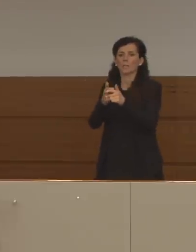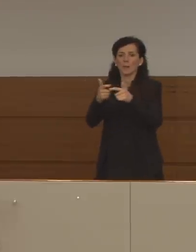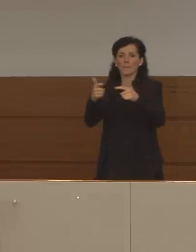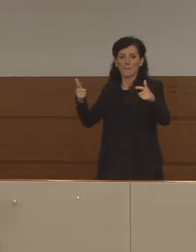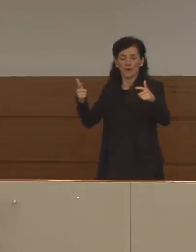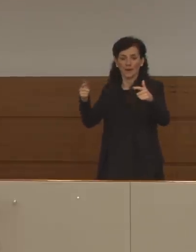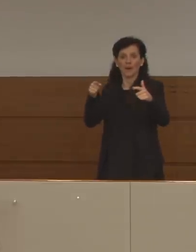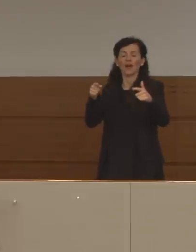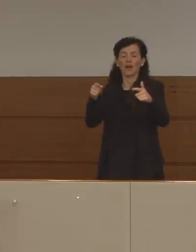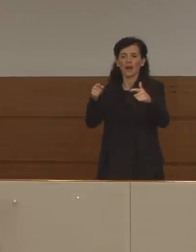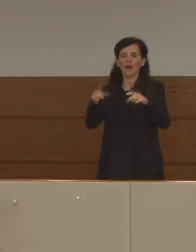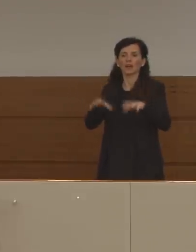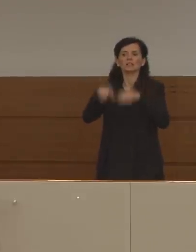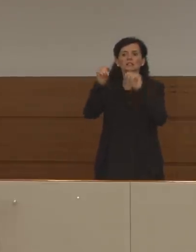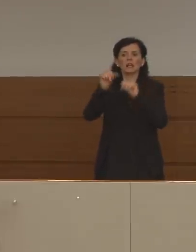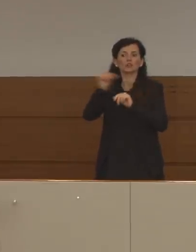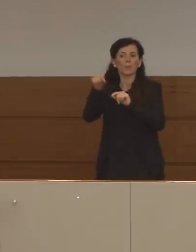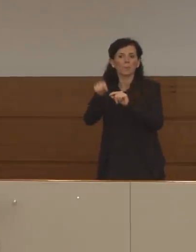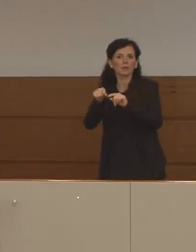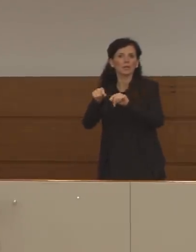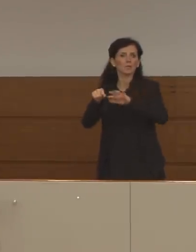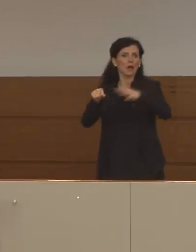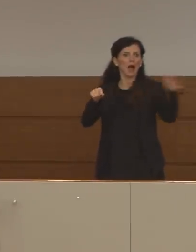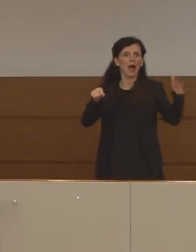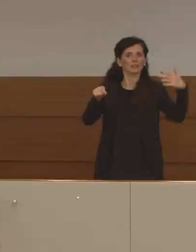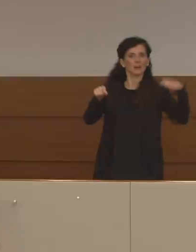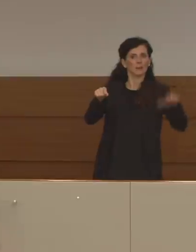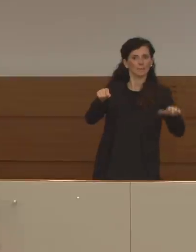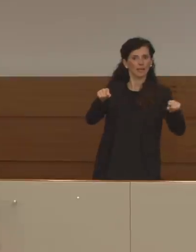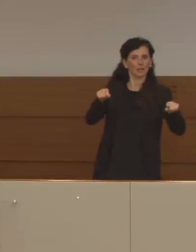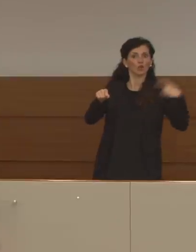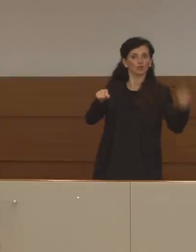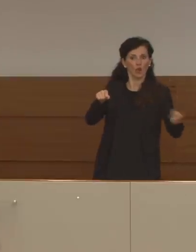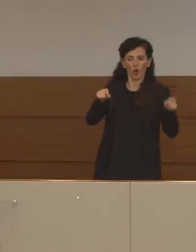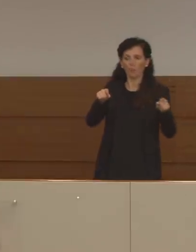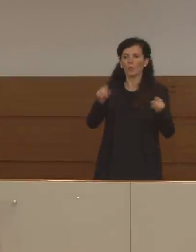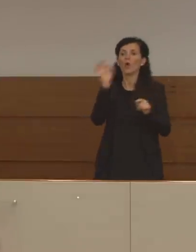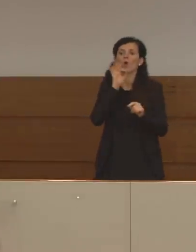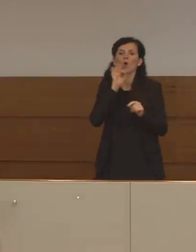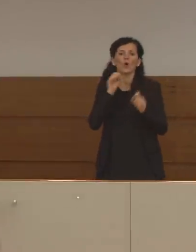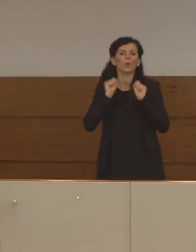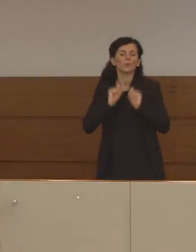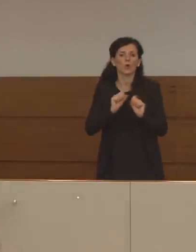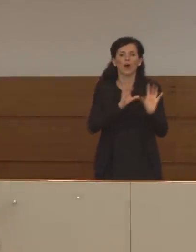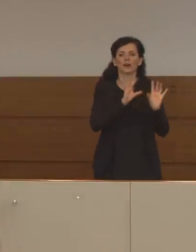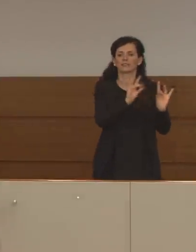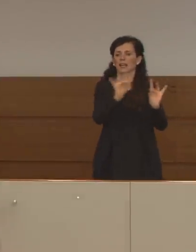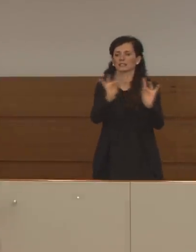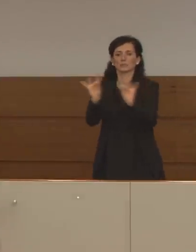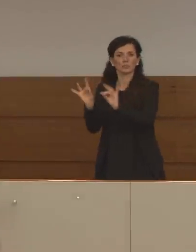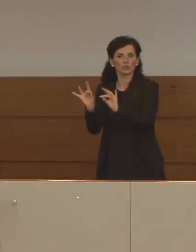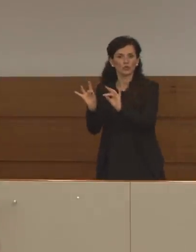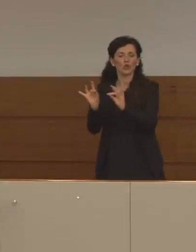altre aree oppure potrebbe essere che ci sono dei problemi di trasmissione in cui per esempio c'è effettivamente un maggior